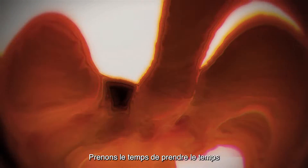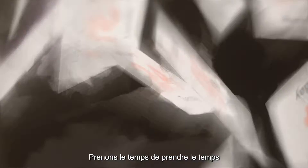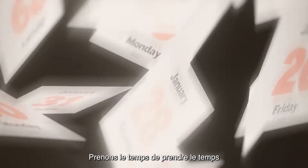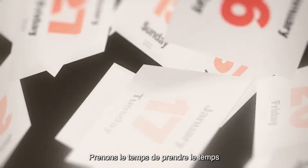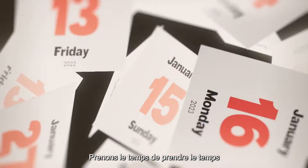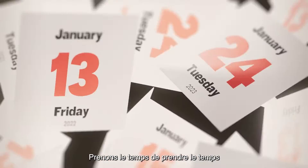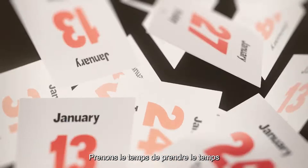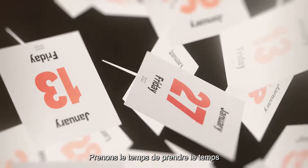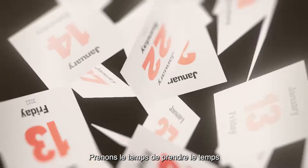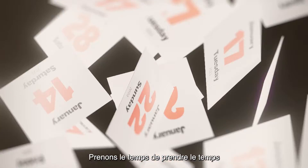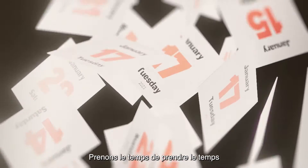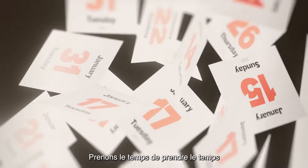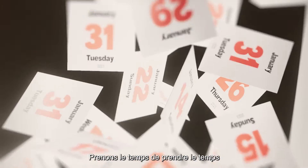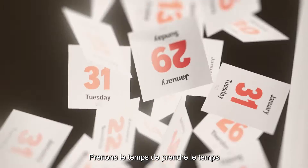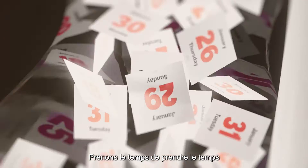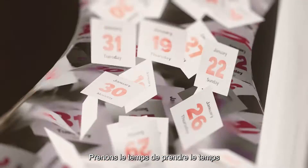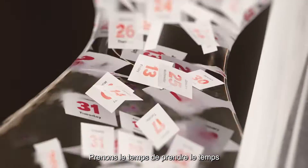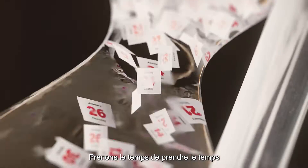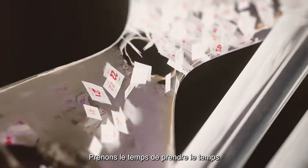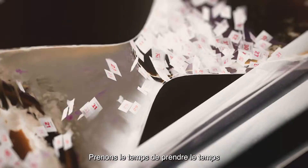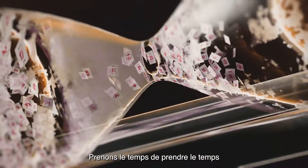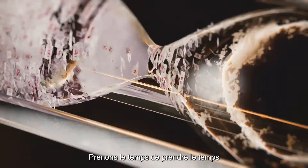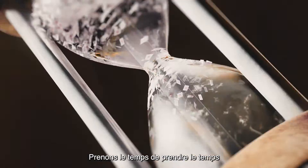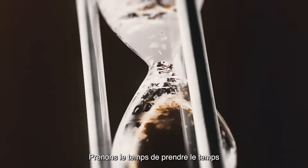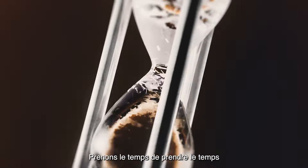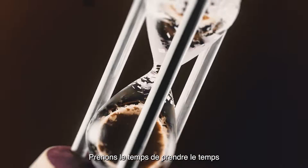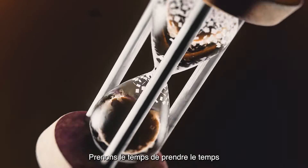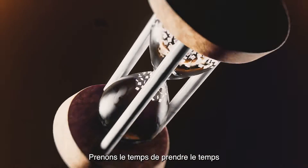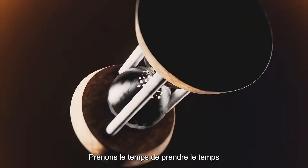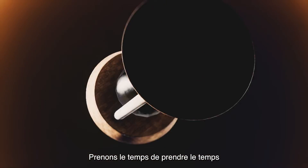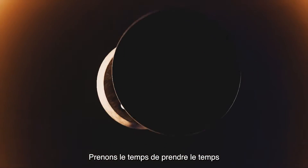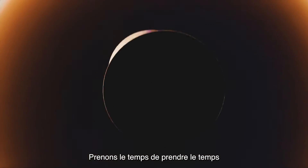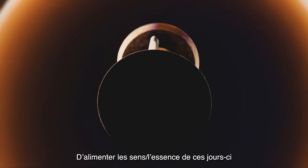Prenons le temps de prendre le temps